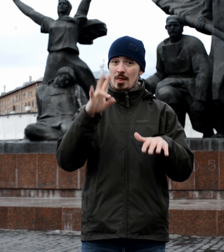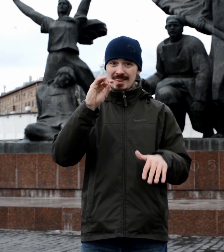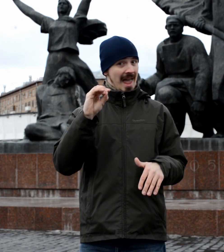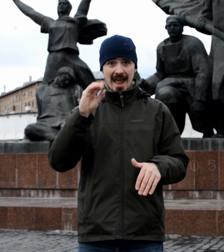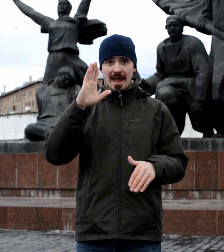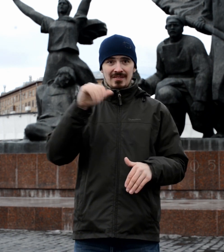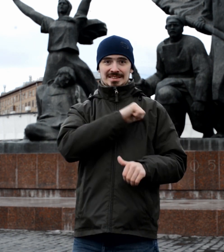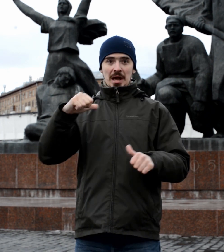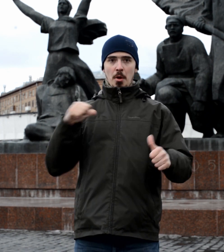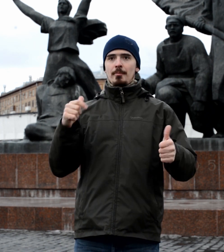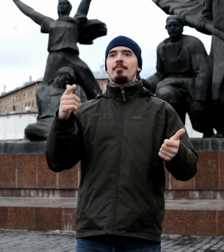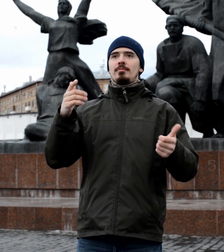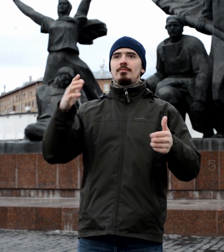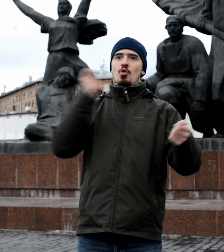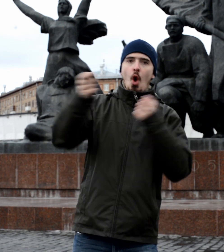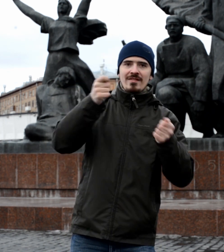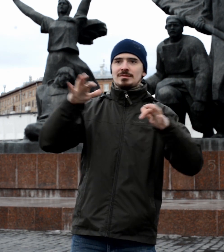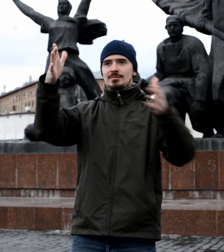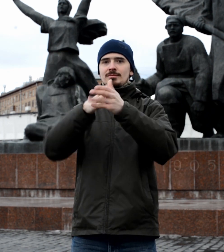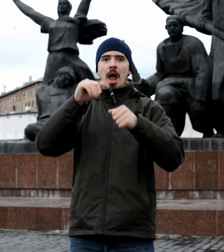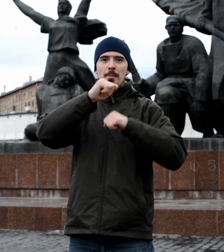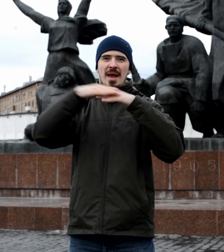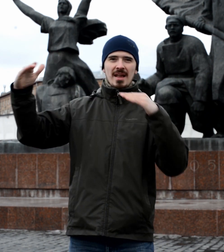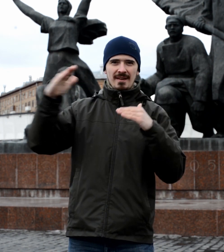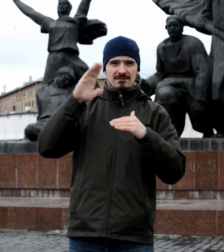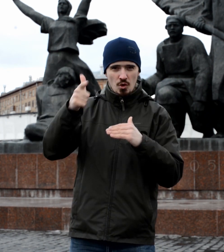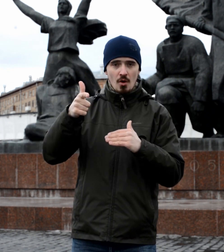Дело не в самом руководстве ВОГ, аппарате ВОГ,